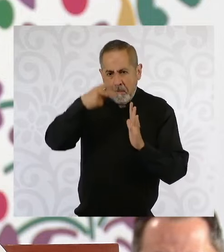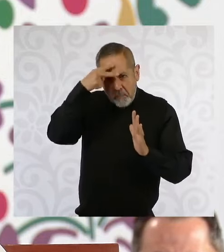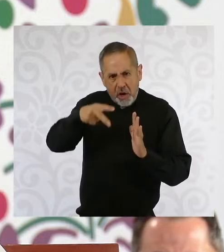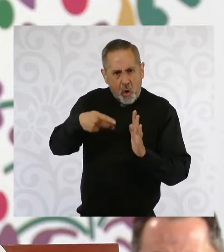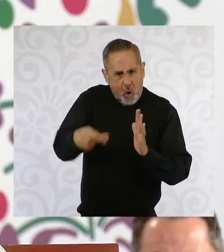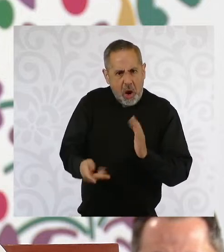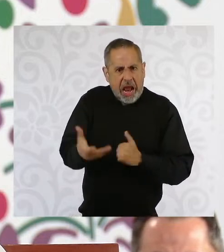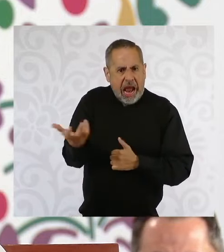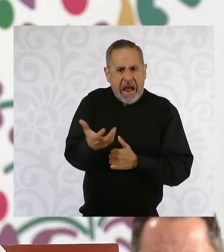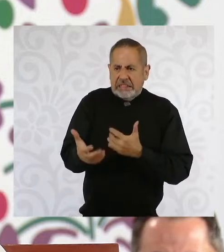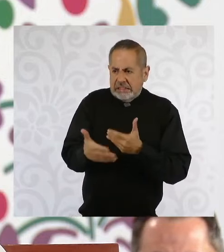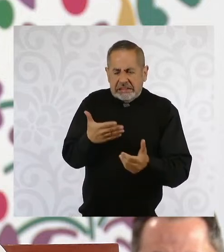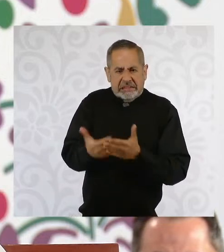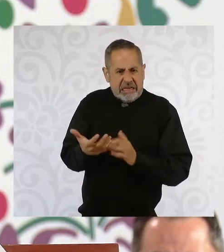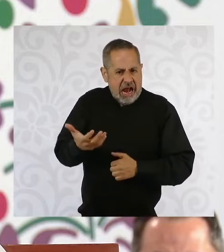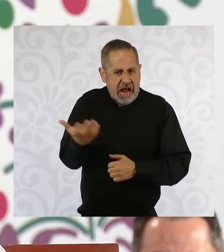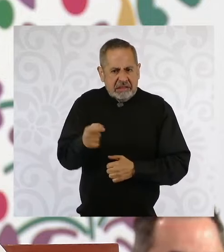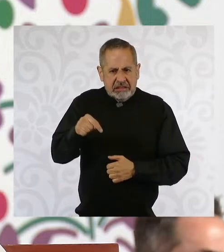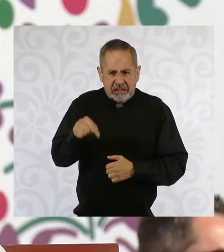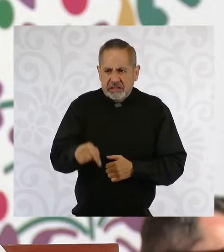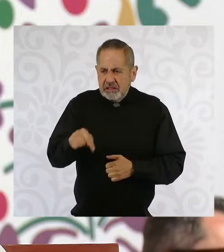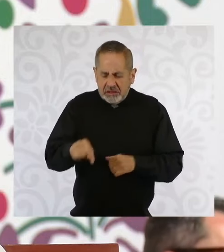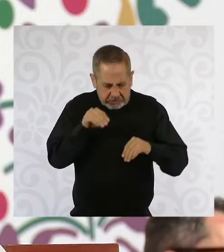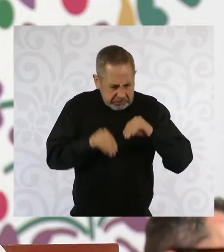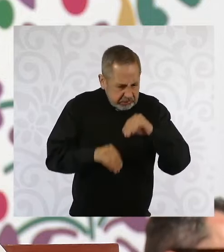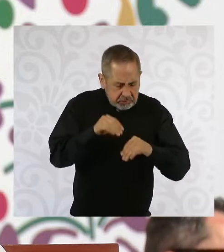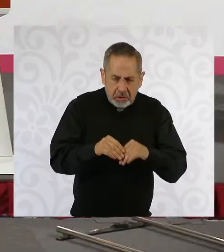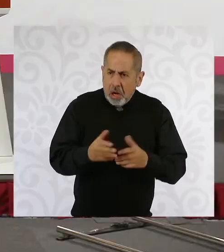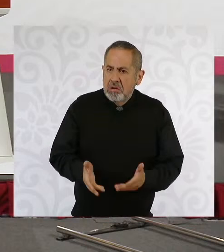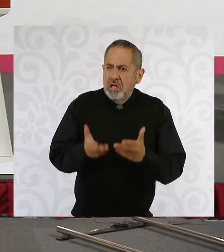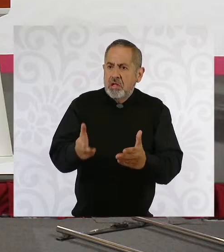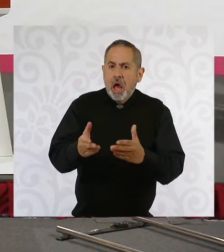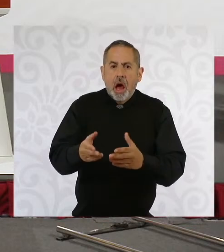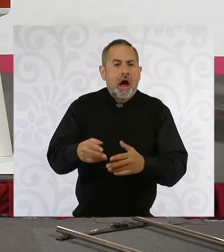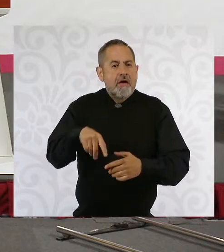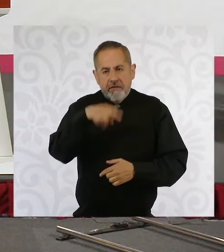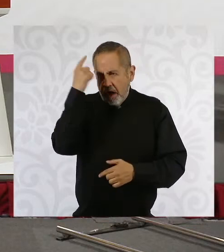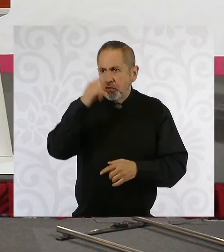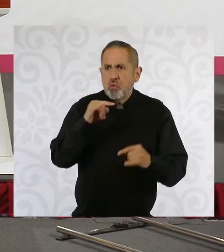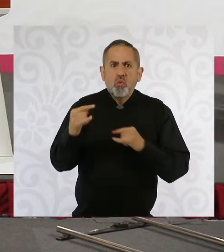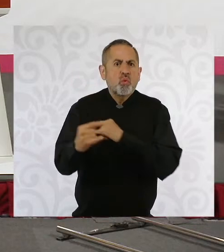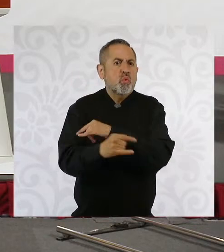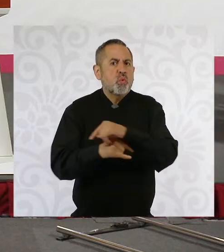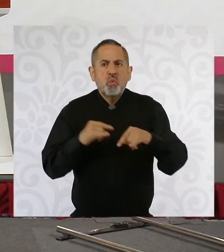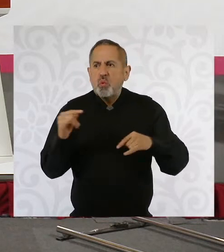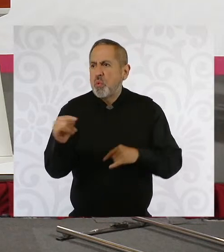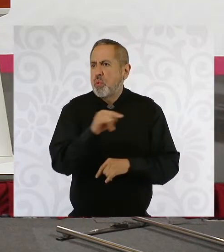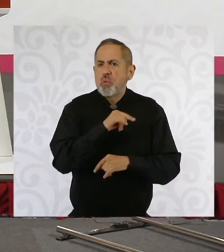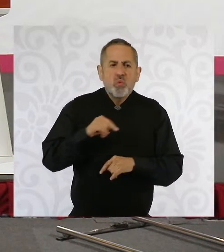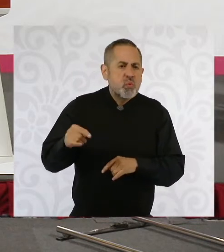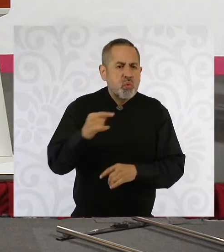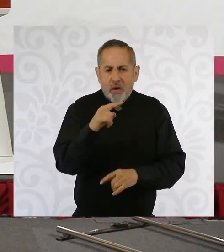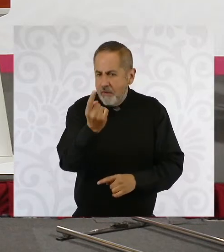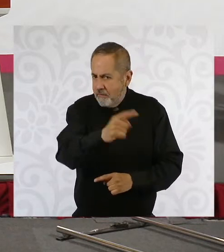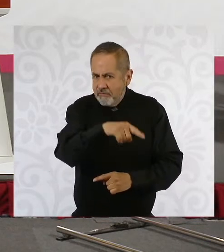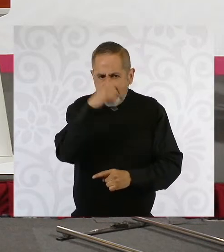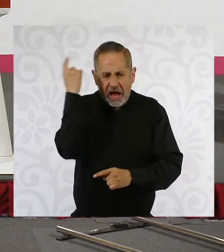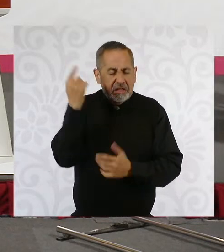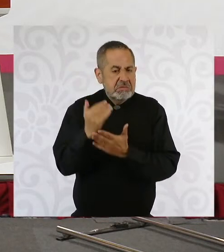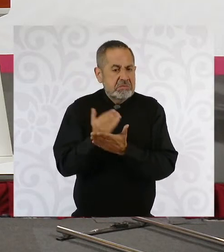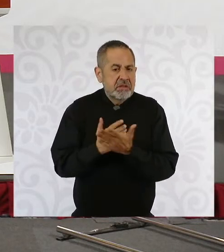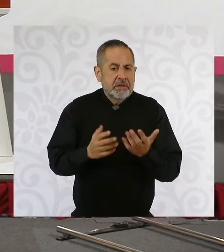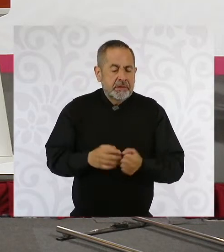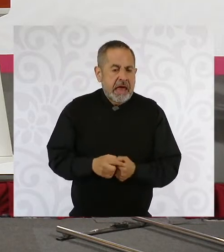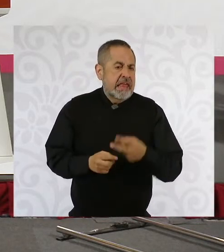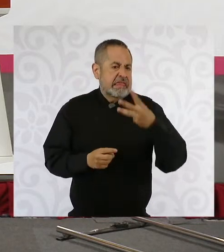movilidad urbana en nuestro país el portafolio que estamos considerando consiste en tres soluciones